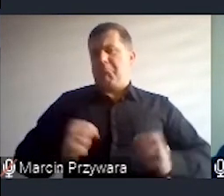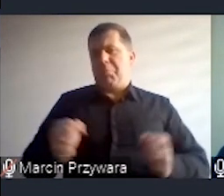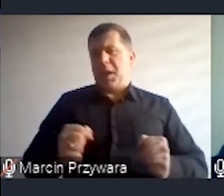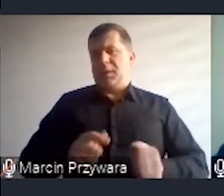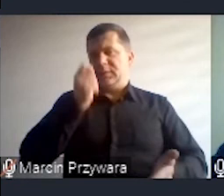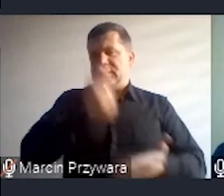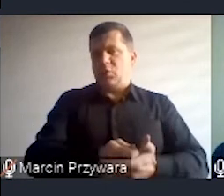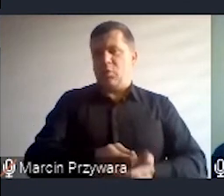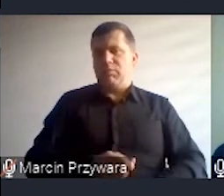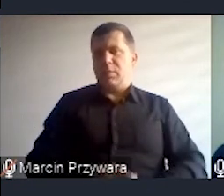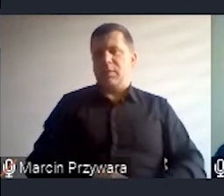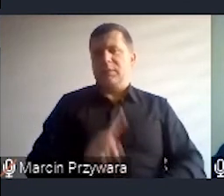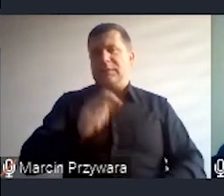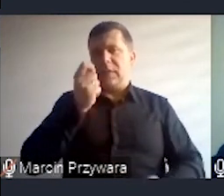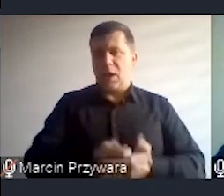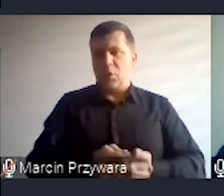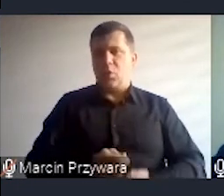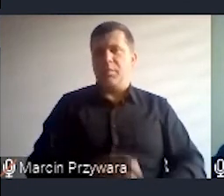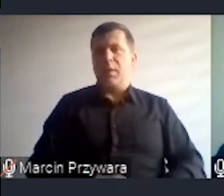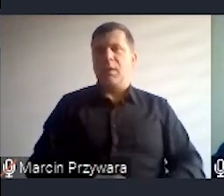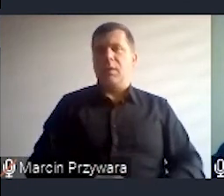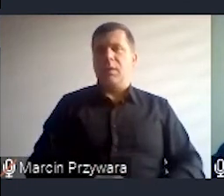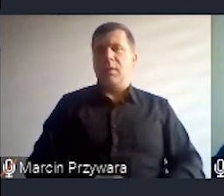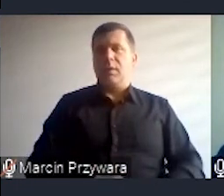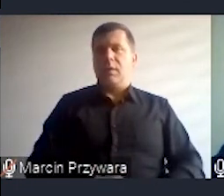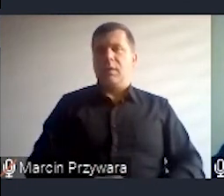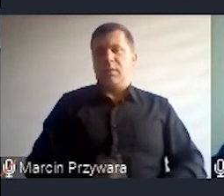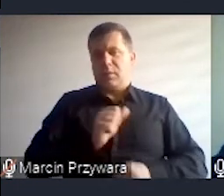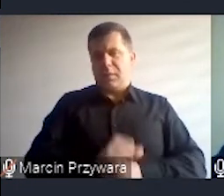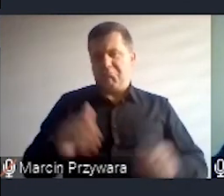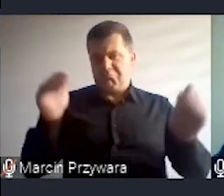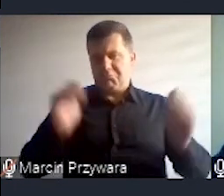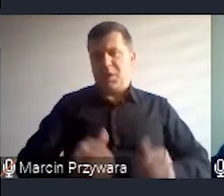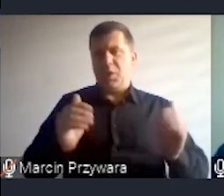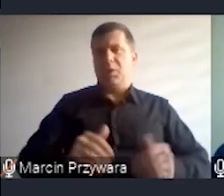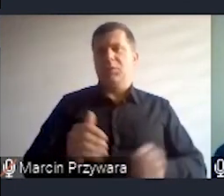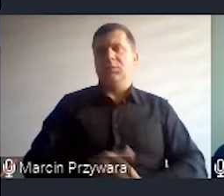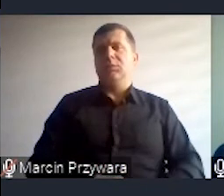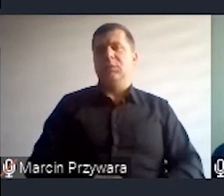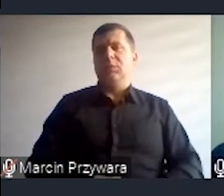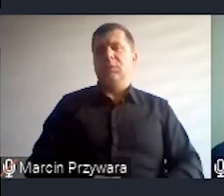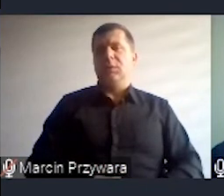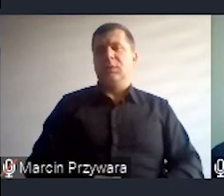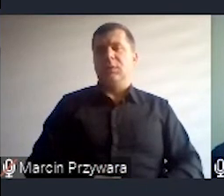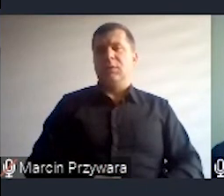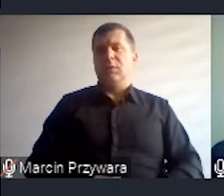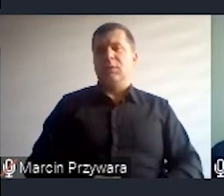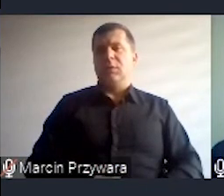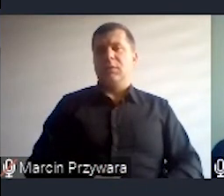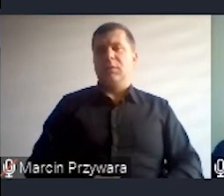Ten zakup jest jak najbardziej w porządku,